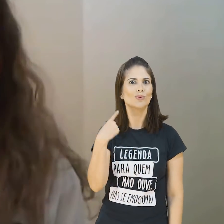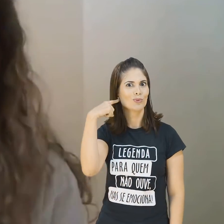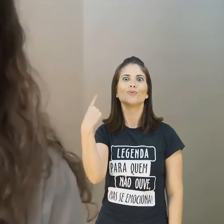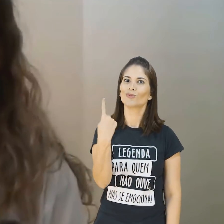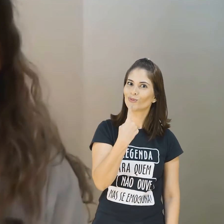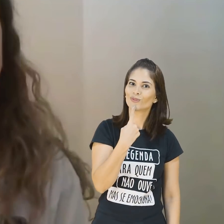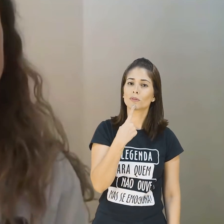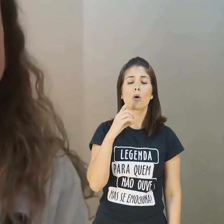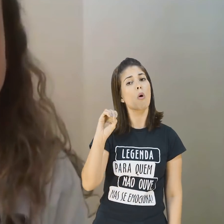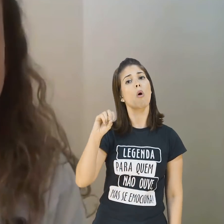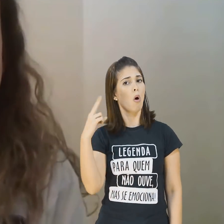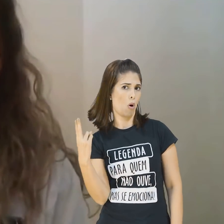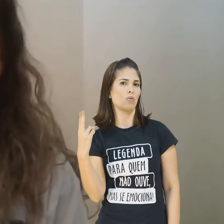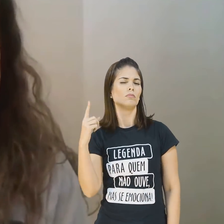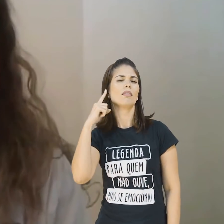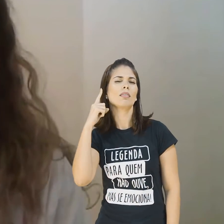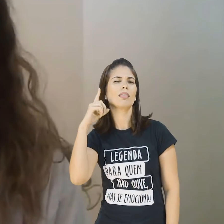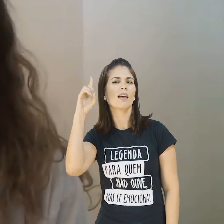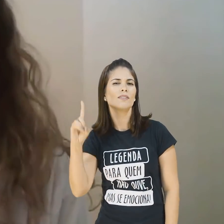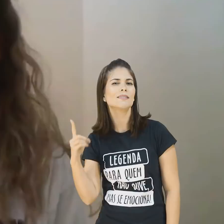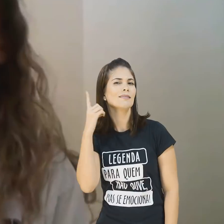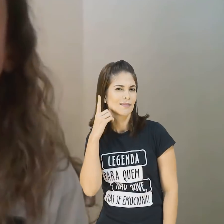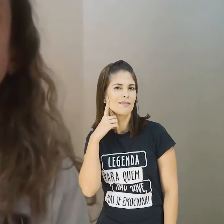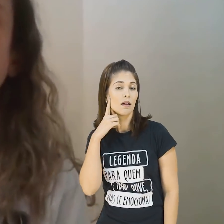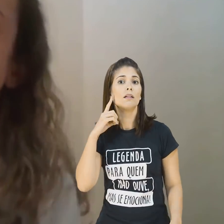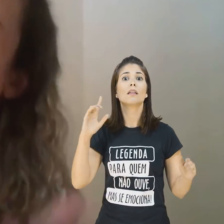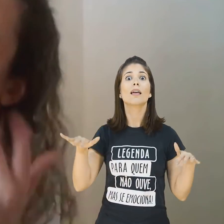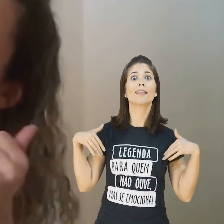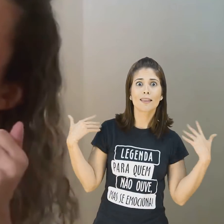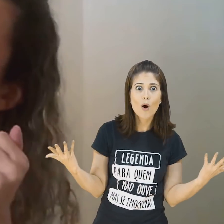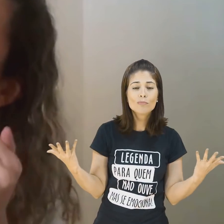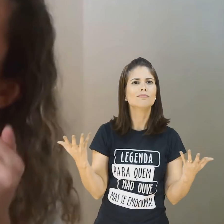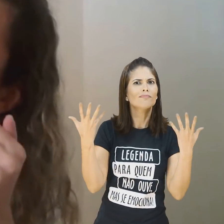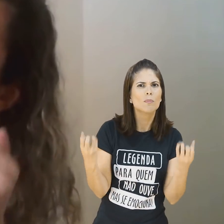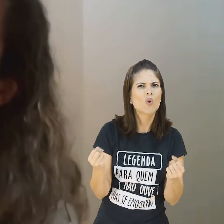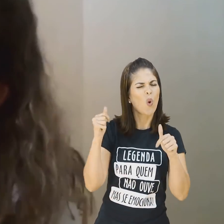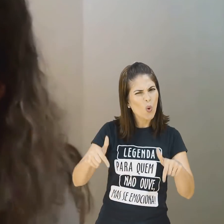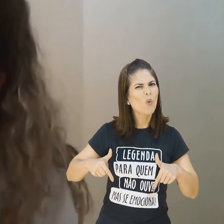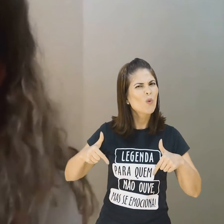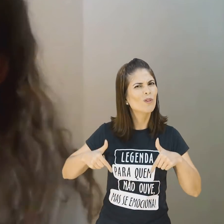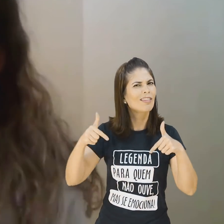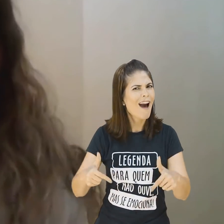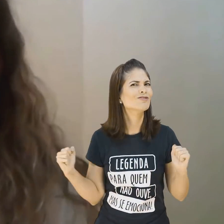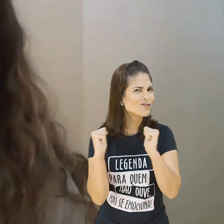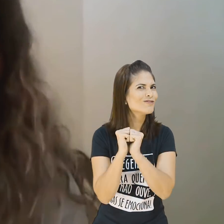ou com deficiência auditiva. Então, vamos lutar juntos!